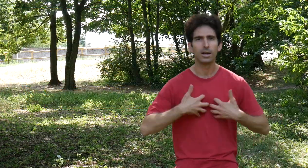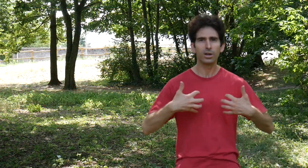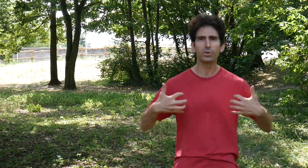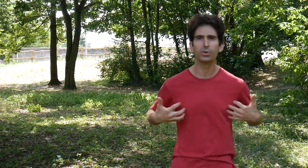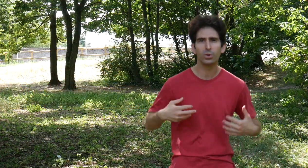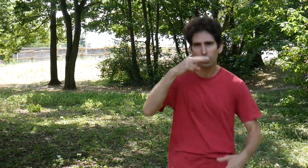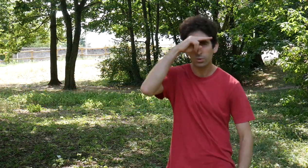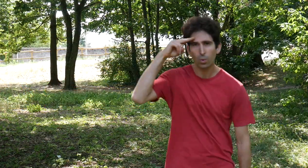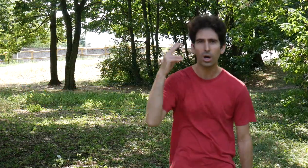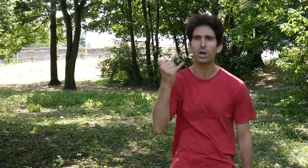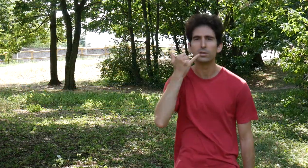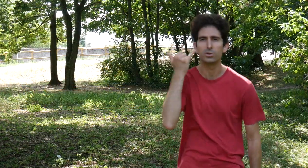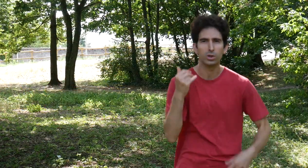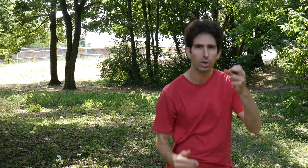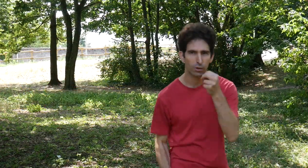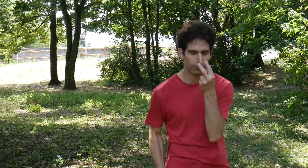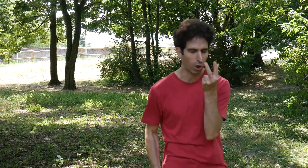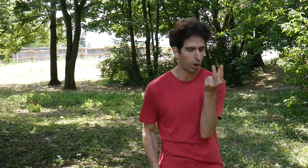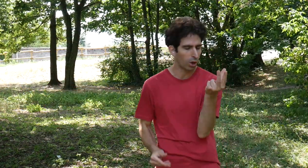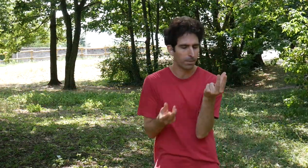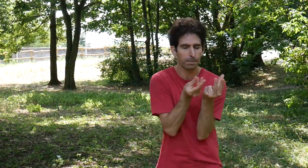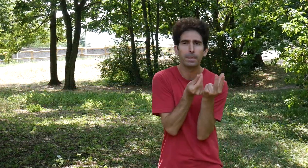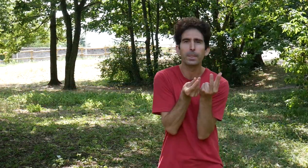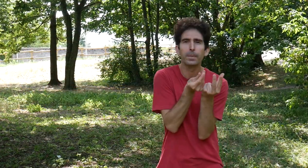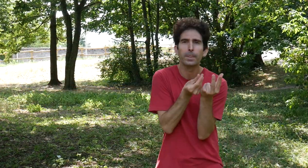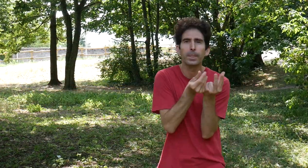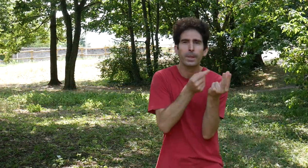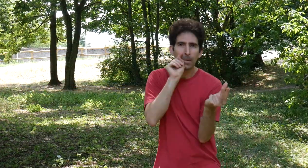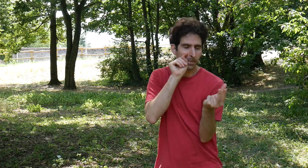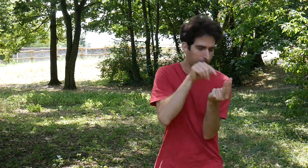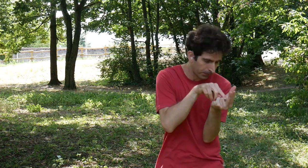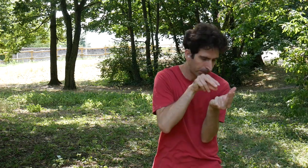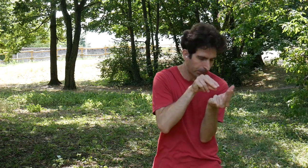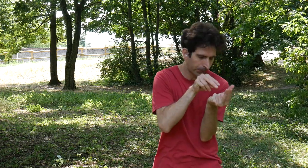Avec des rayures noires et jaunes. Qui pompent le nectar des fleurs